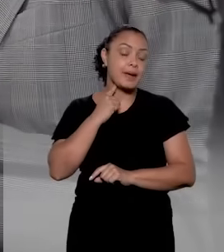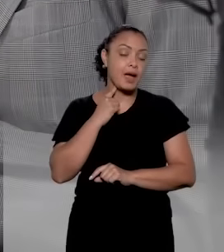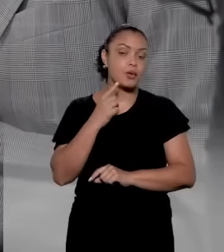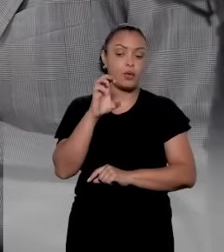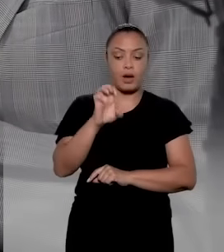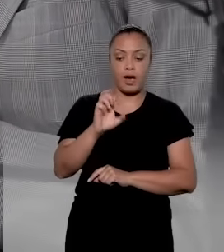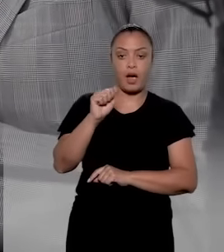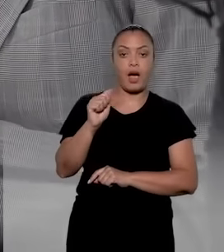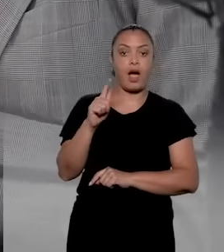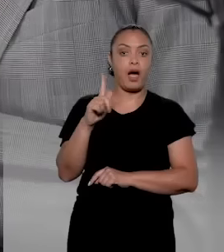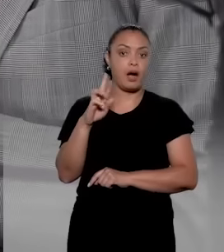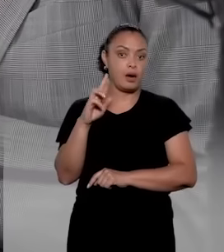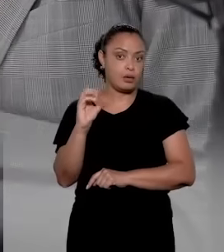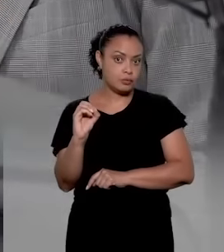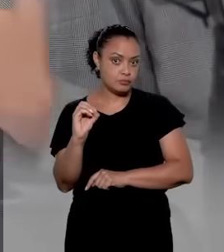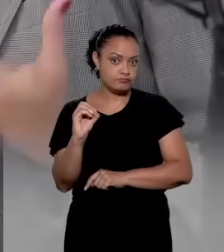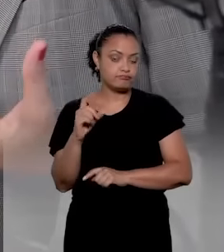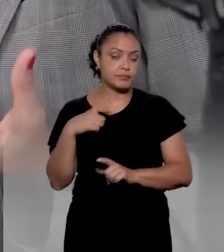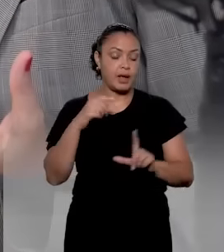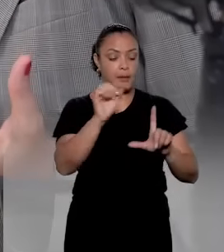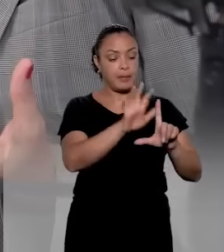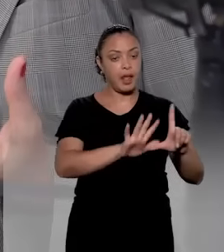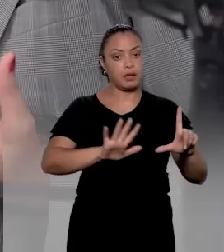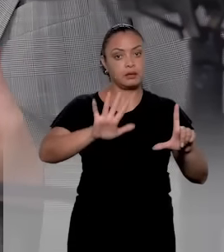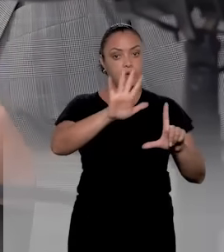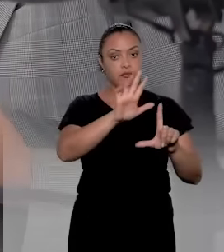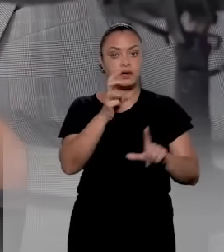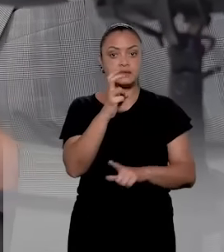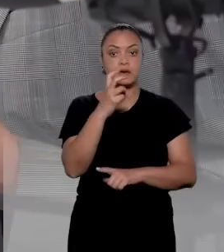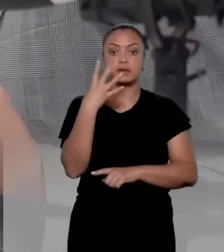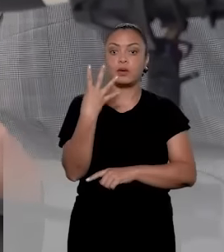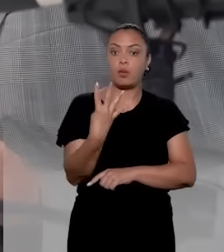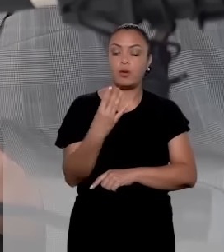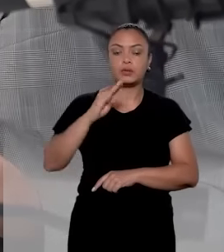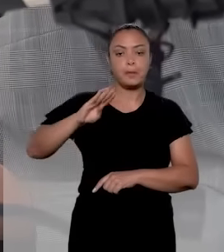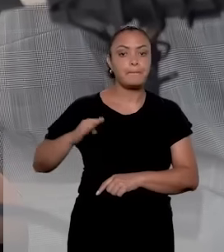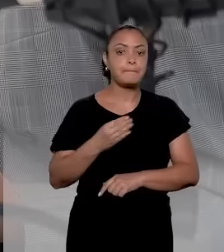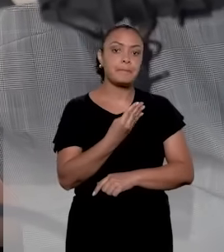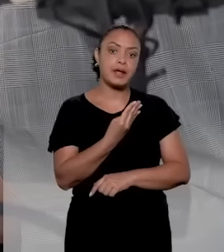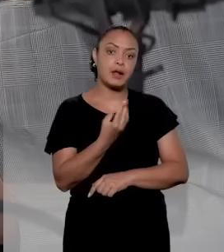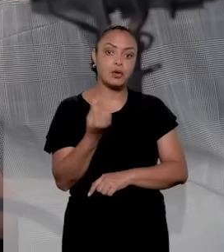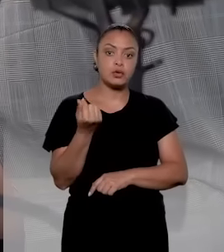serviços para o produtor rural. A plataforma tem R$ 54 bilhões em crédito pré-aprovado,